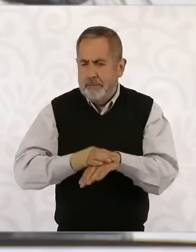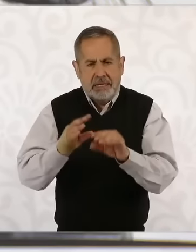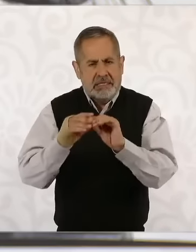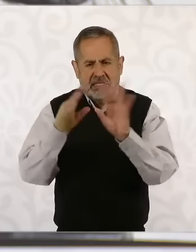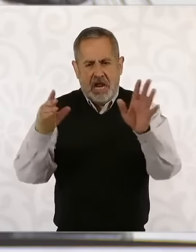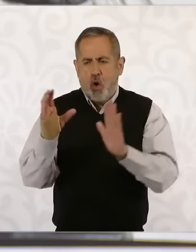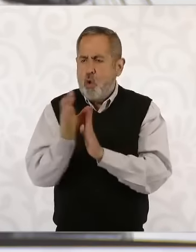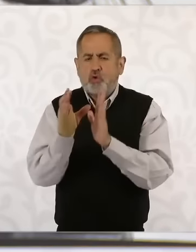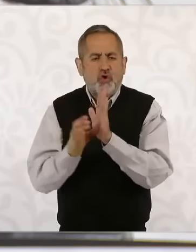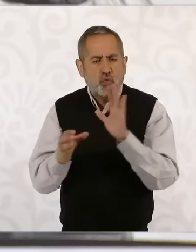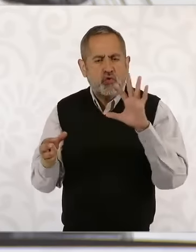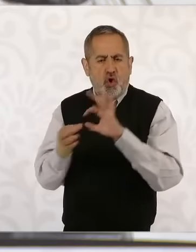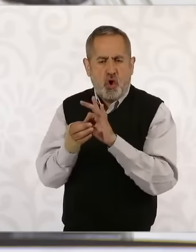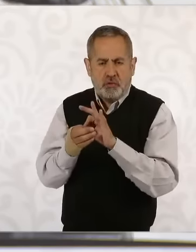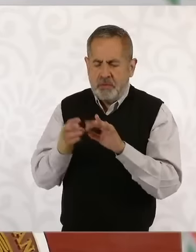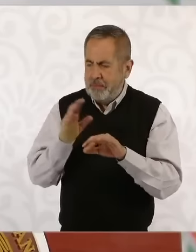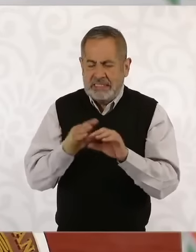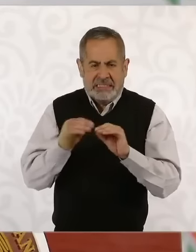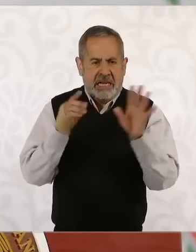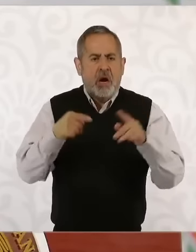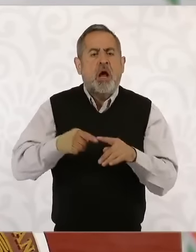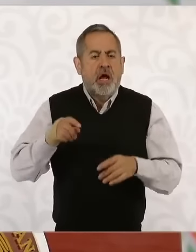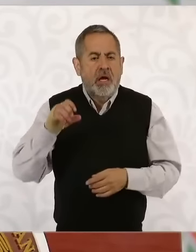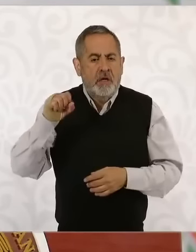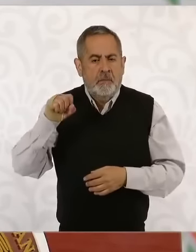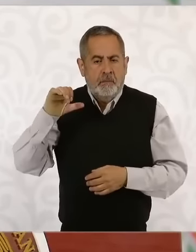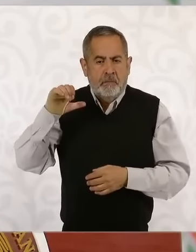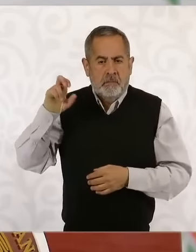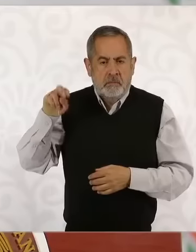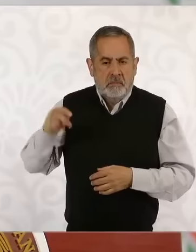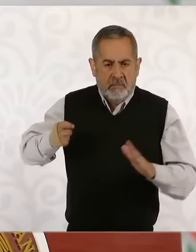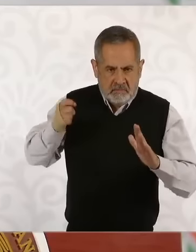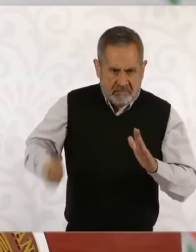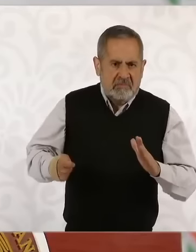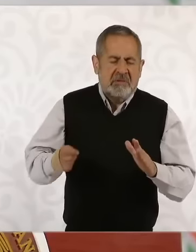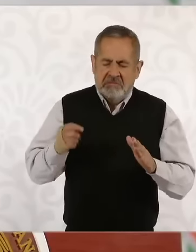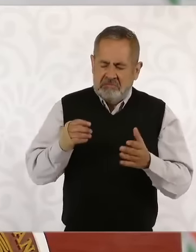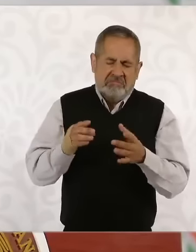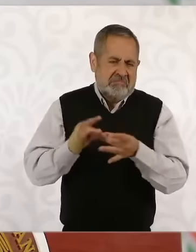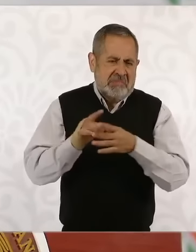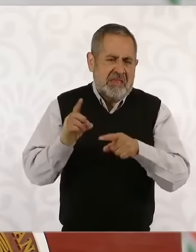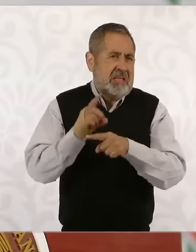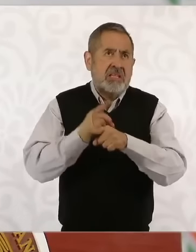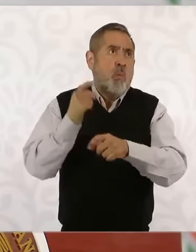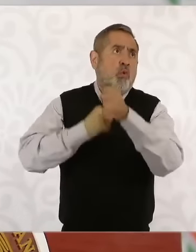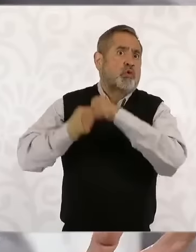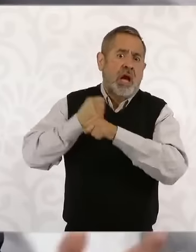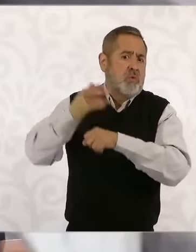constitucional. Lo ha establecido así la Suprema Corte de Justicia de la Nación desde hace décadas.